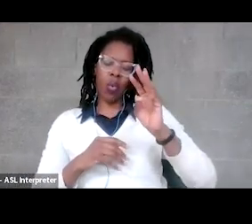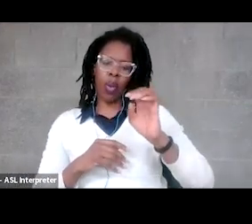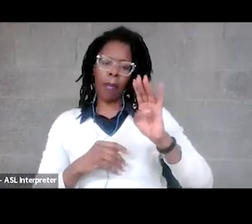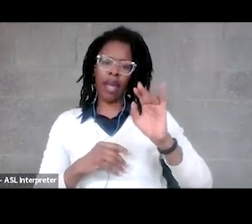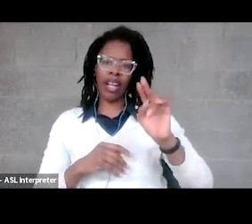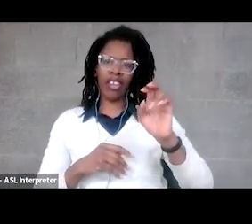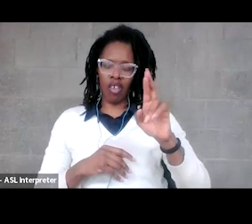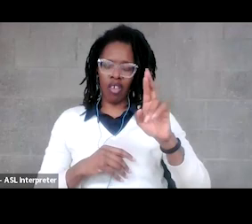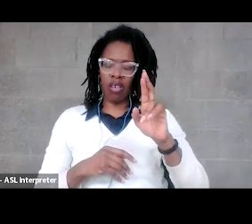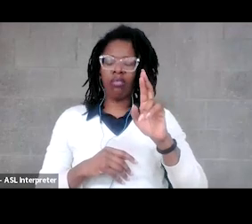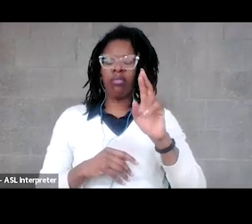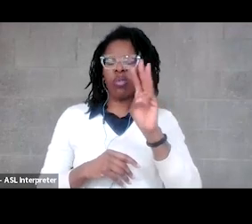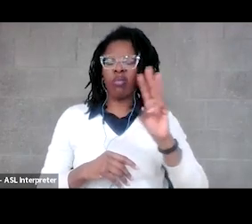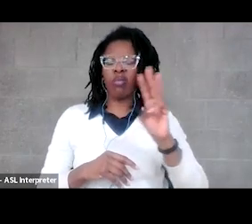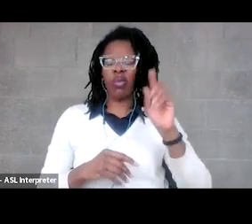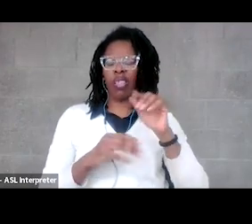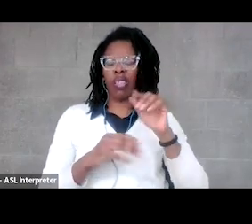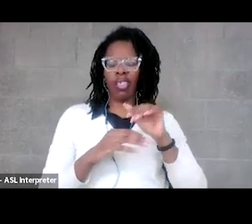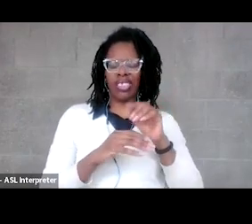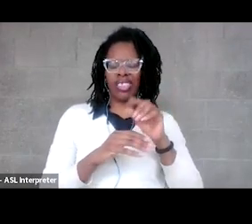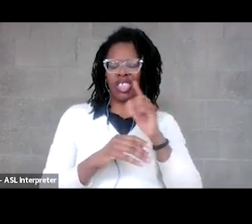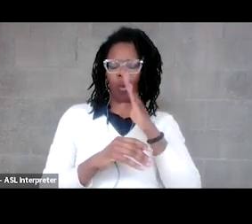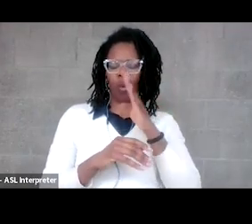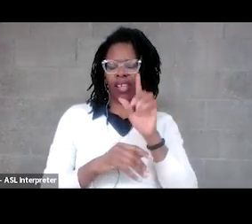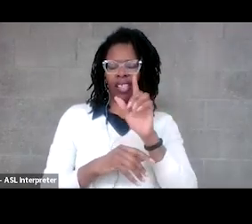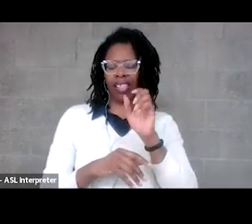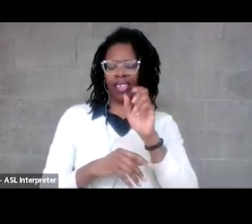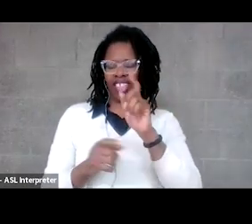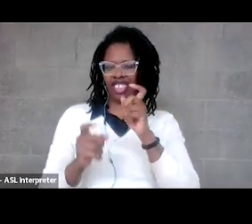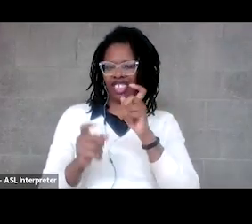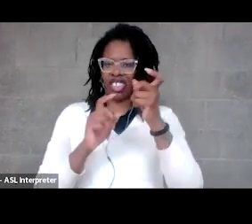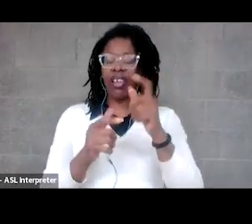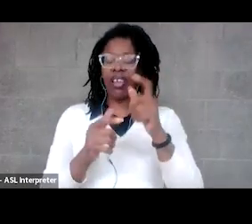al formulario de la encuesta después del webinar. Les pedimos que completen la evaluación